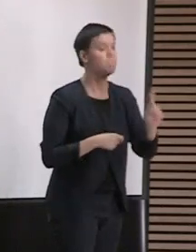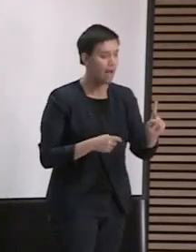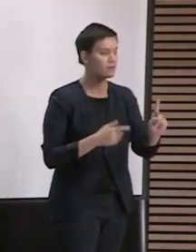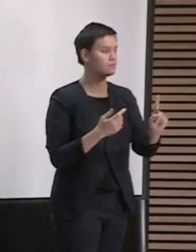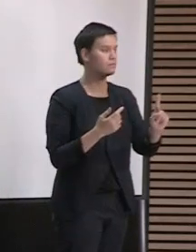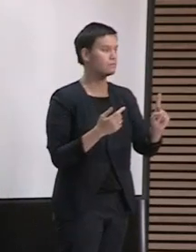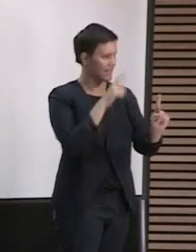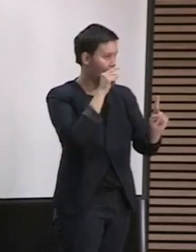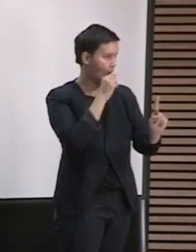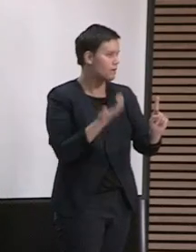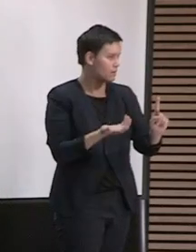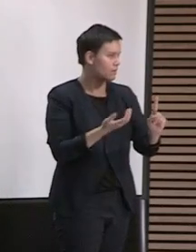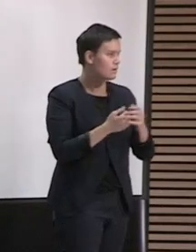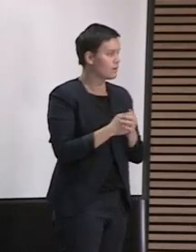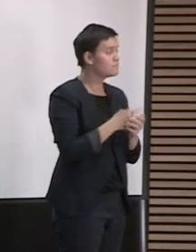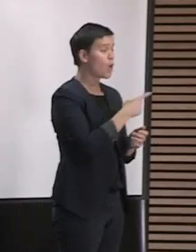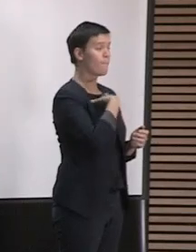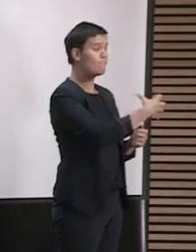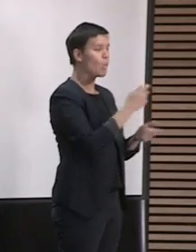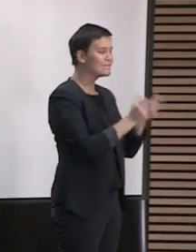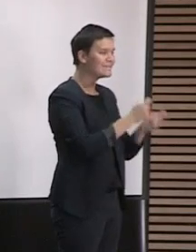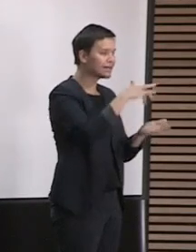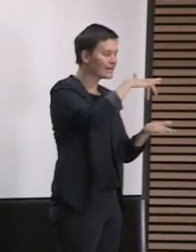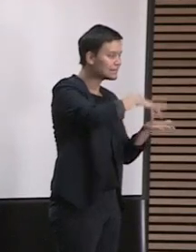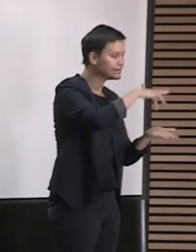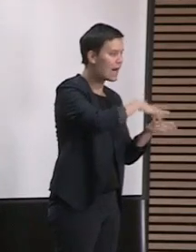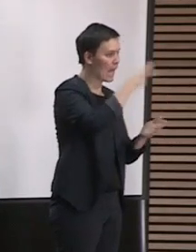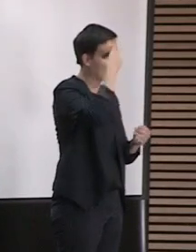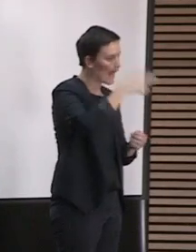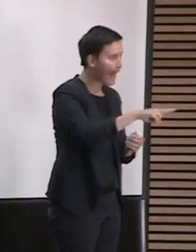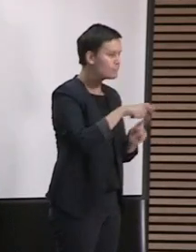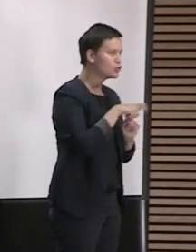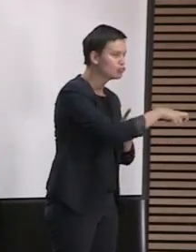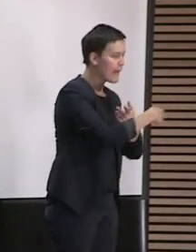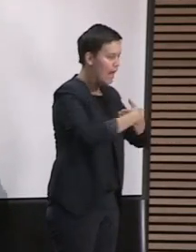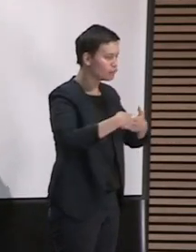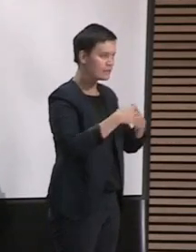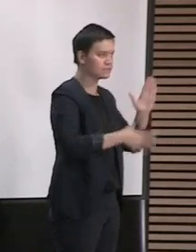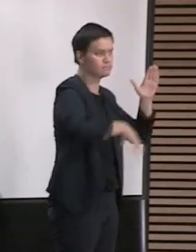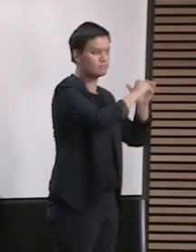whakaaro kei te hohaa te haere ki muri ka kite i te raina e wha haor Ka noho tonu te noho